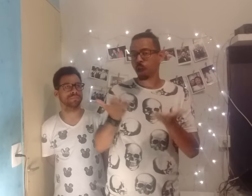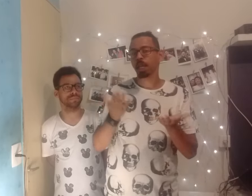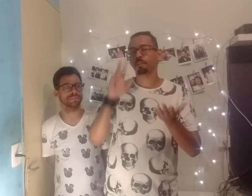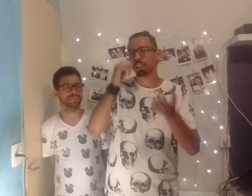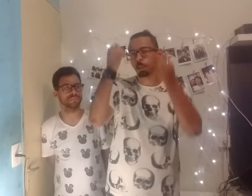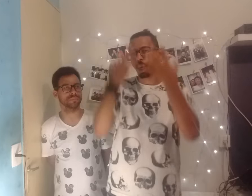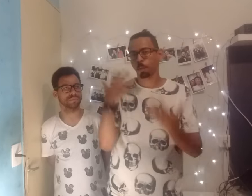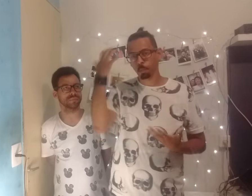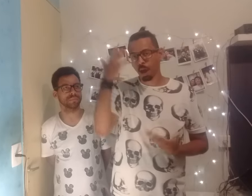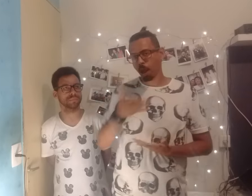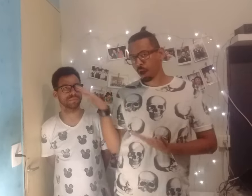agora ele explica!